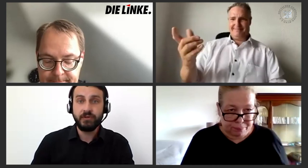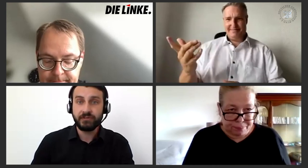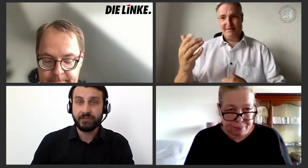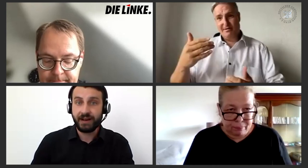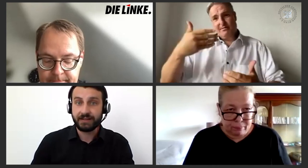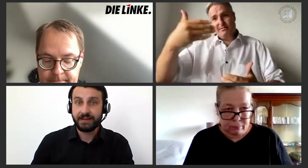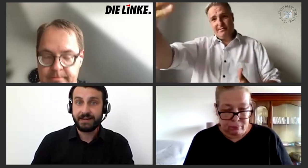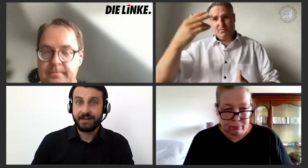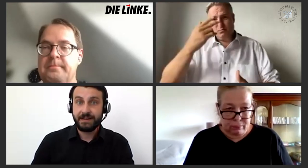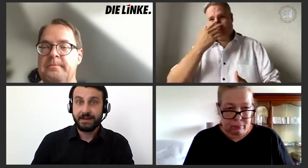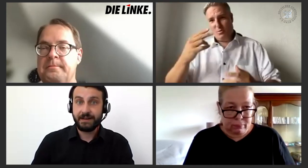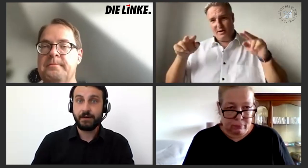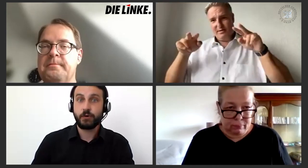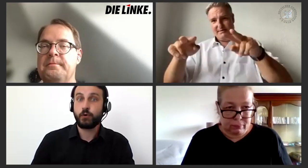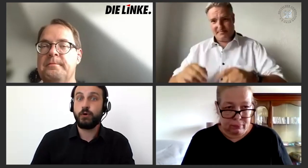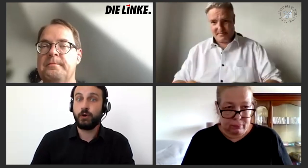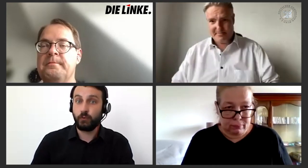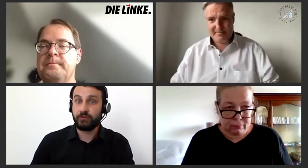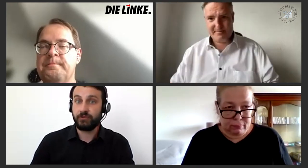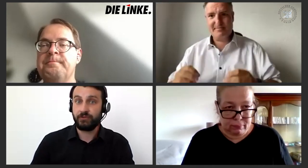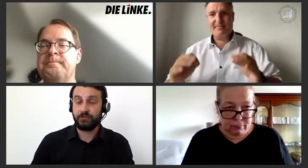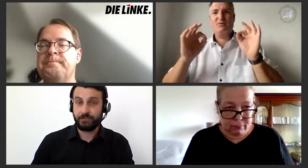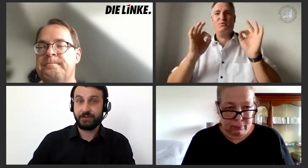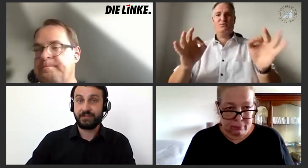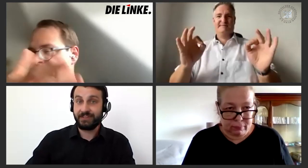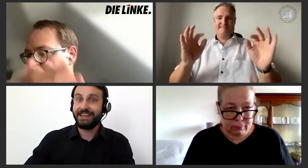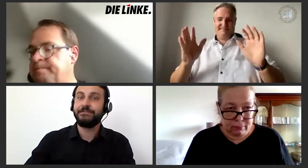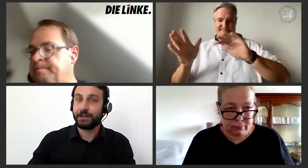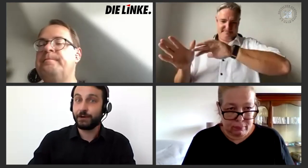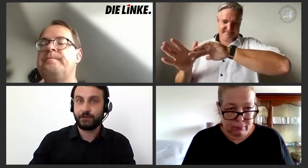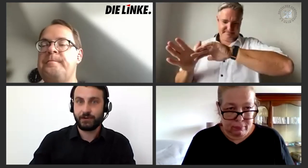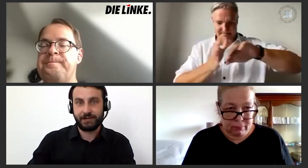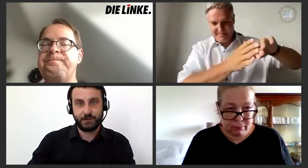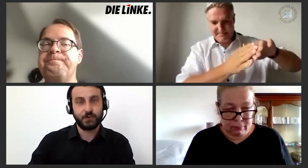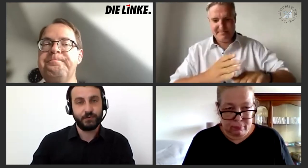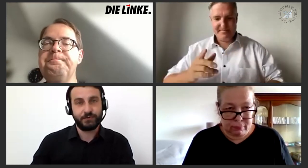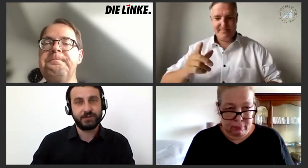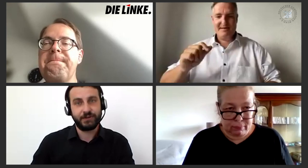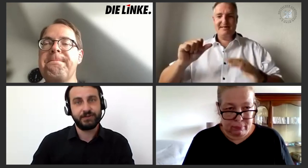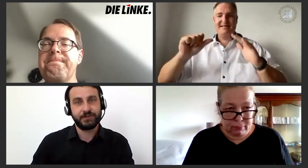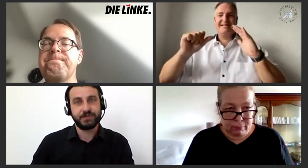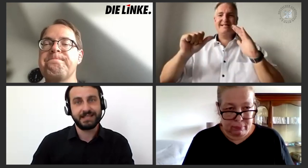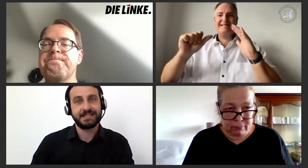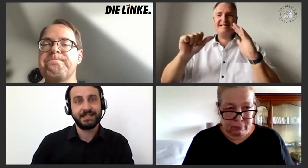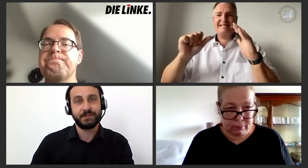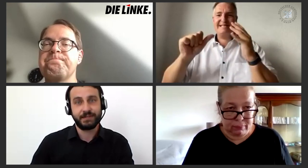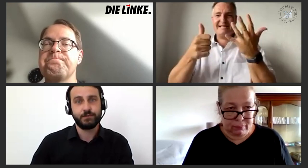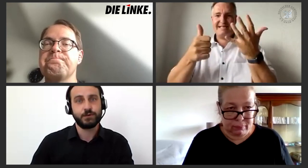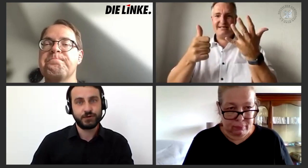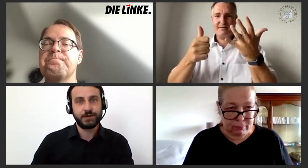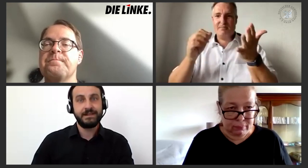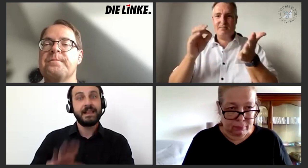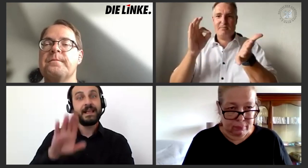ein Abgeordneter vom Bundestag gehörlos ist. Das hätten wir ganz gerne zukünftig, das ist unser Ziel und Wunsch.